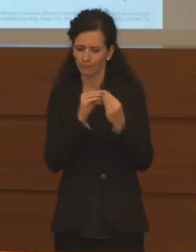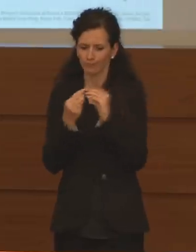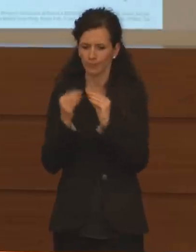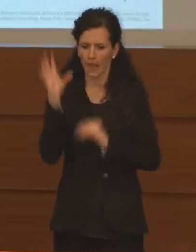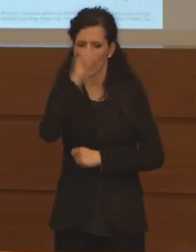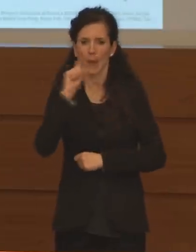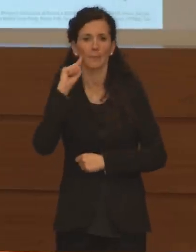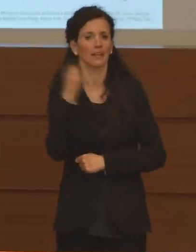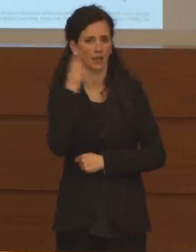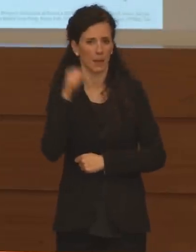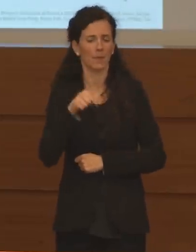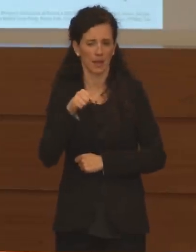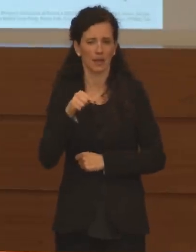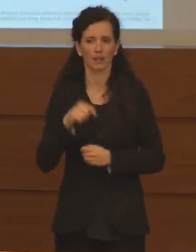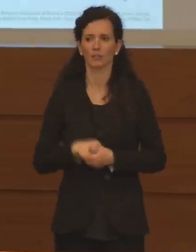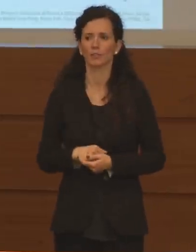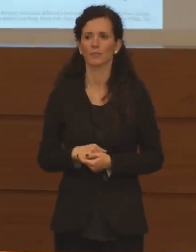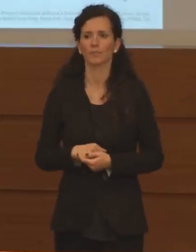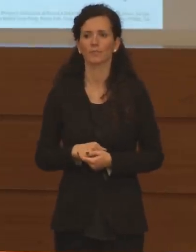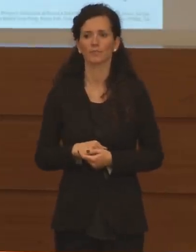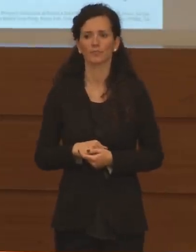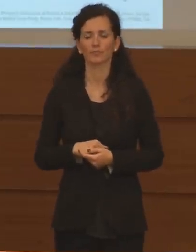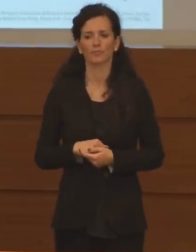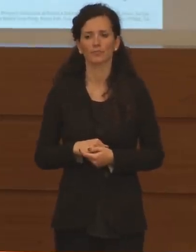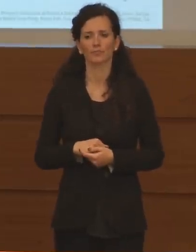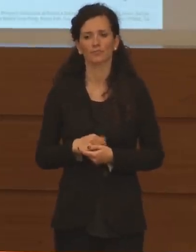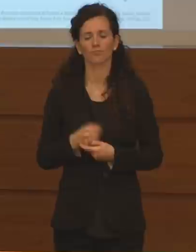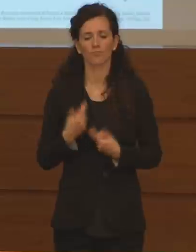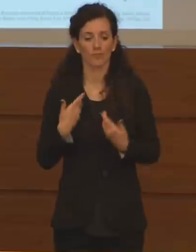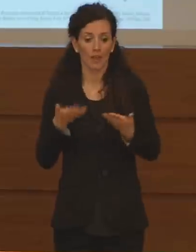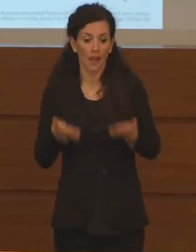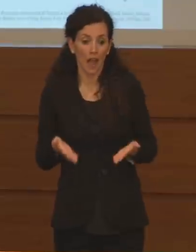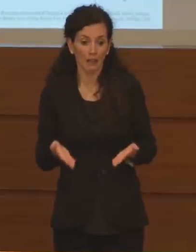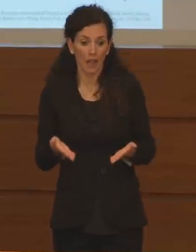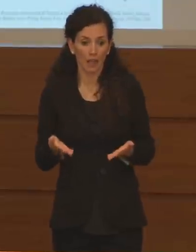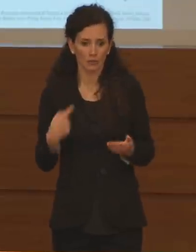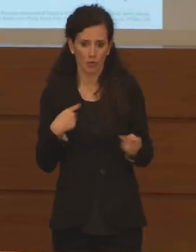In questo momento vediamo ancora un'accelerazione